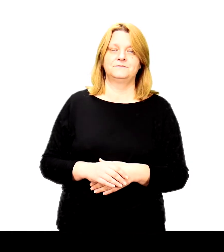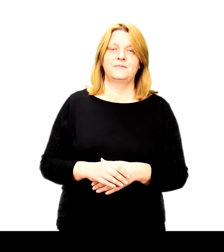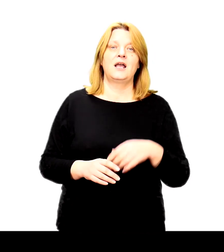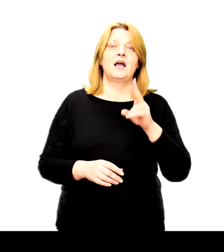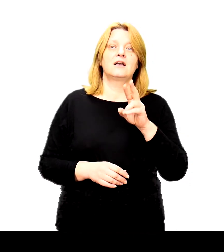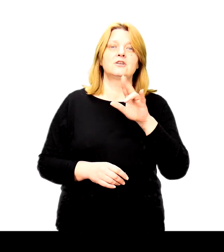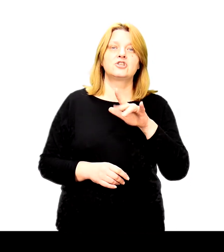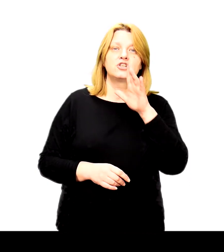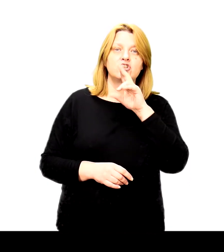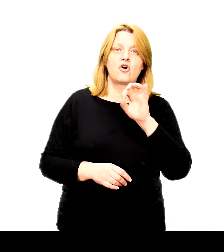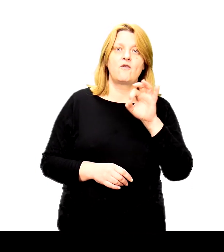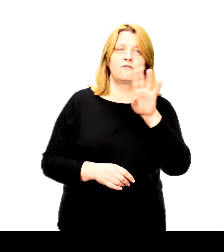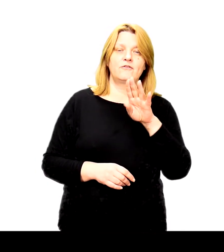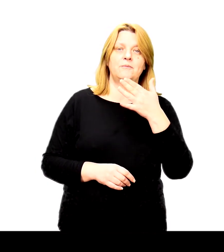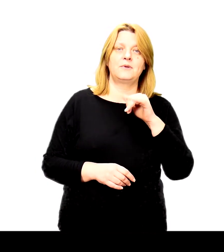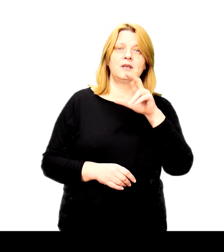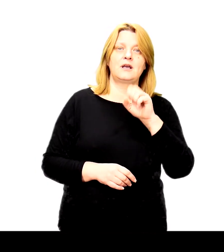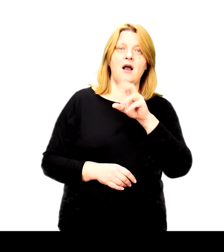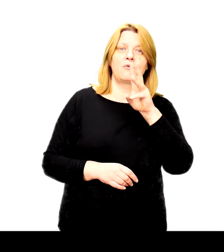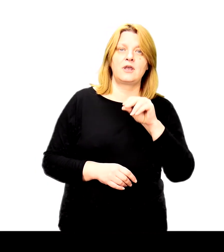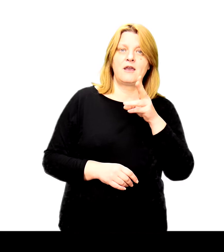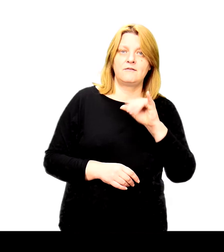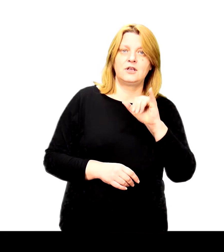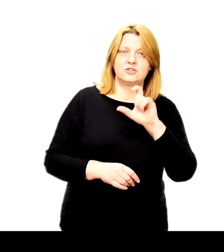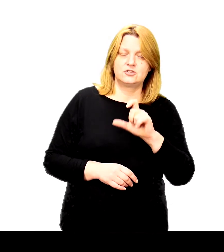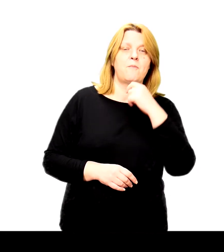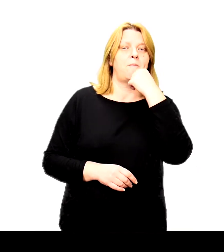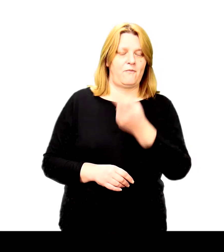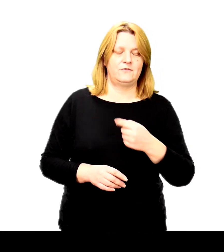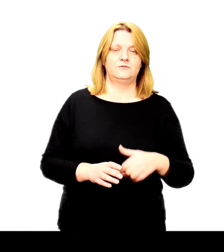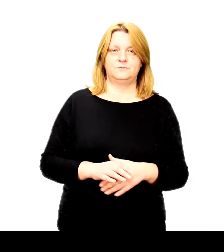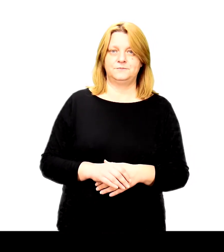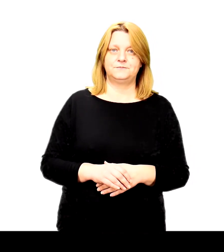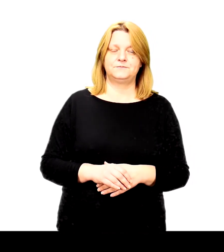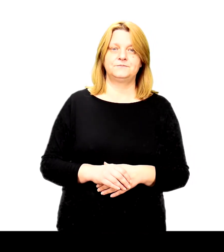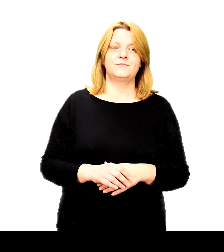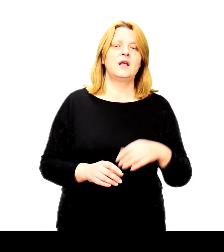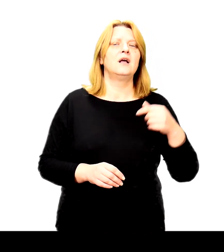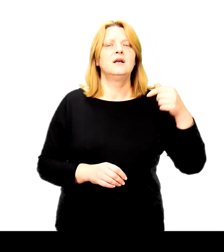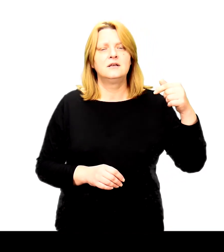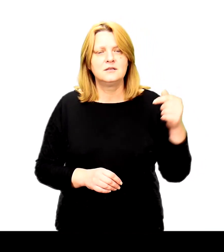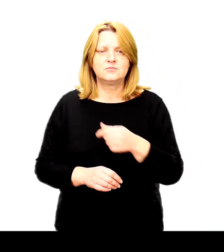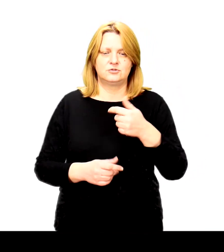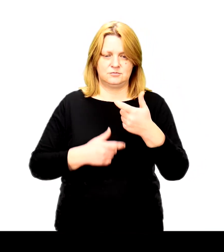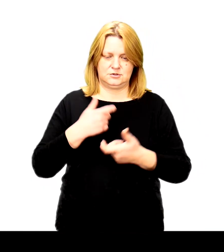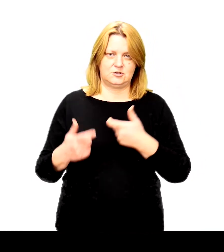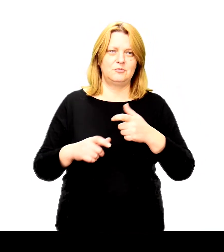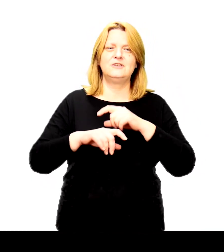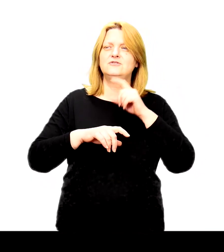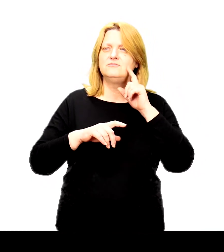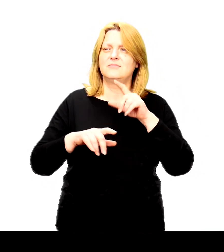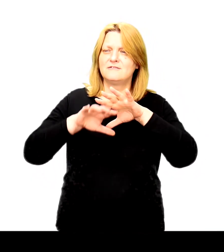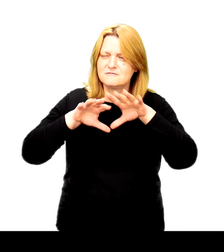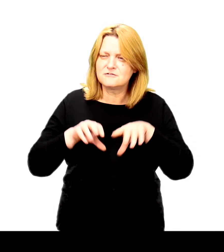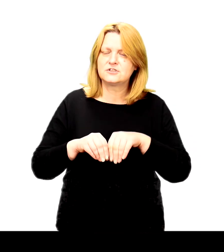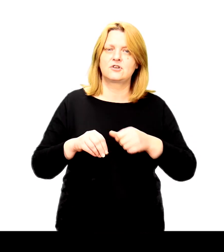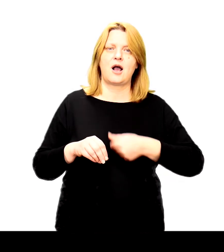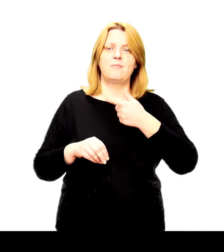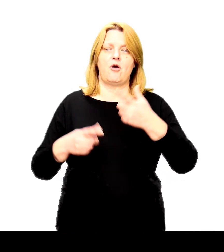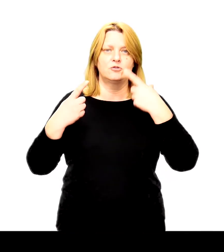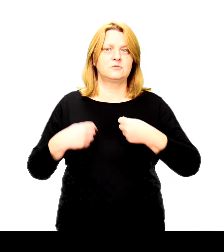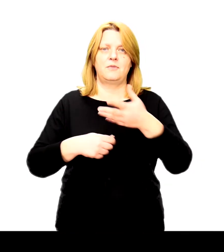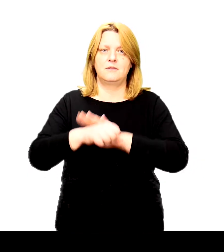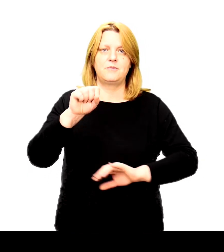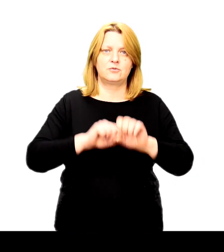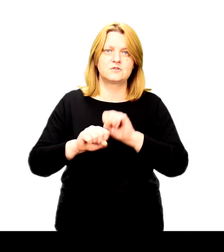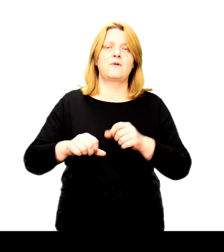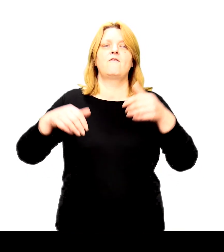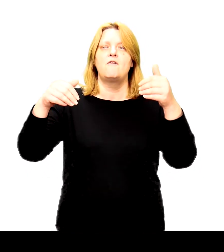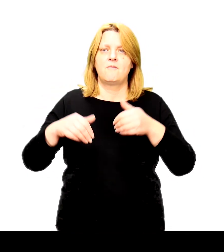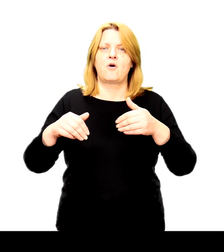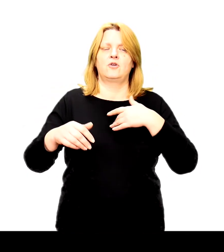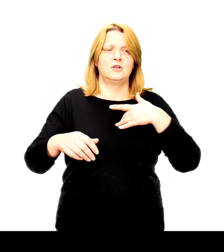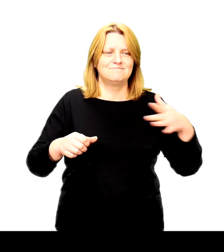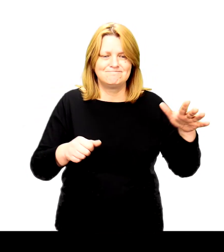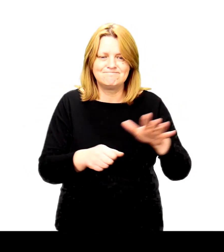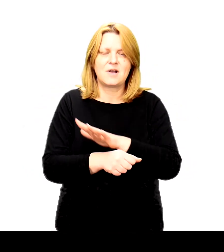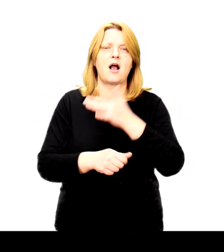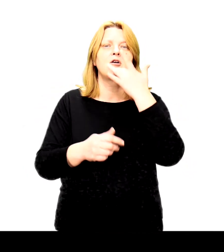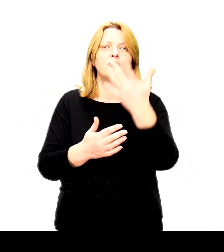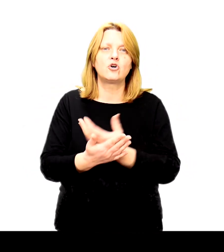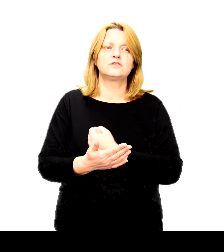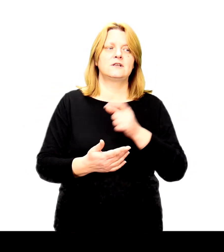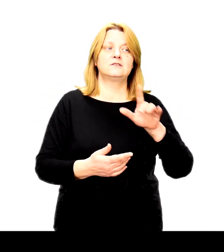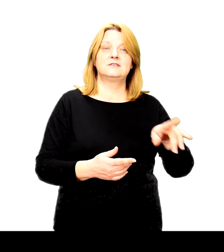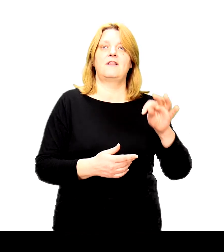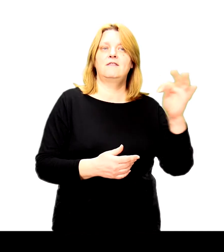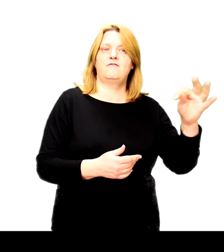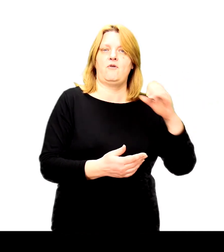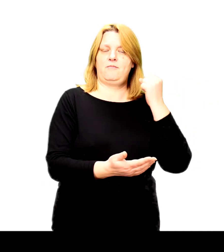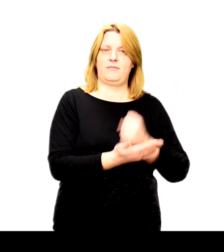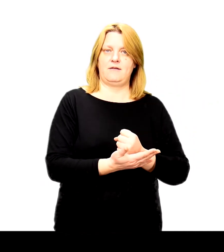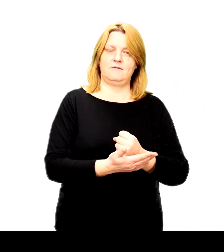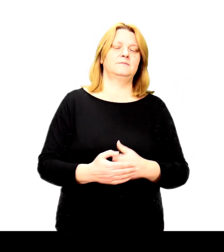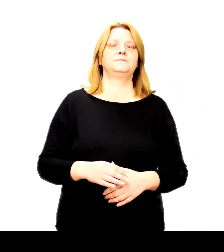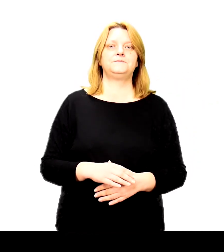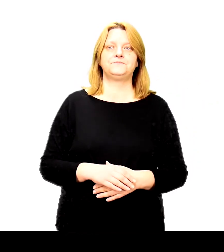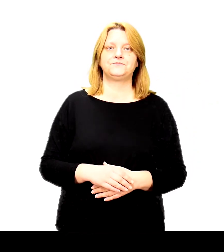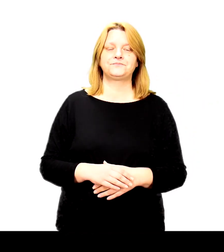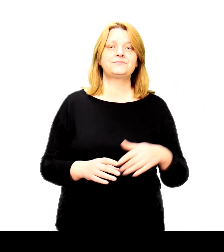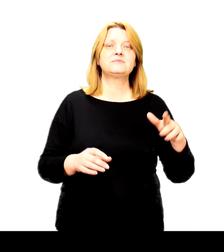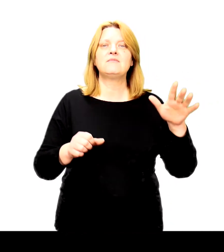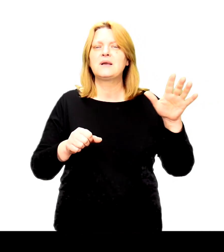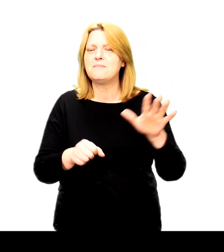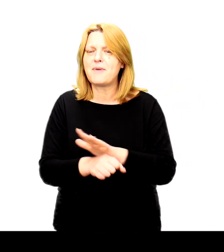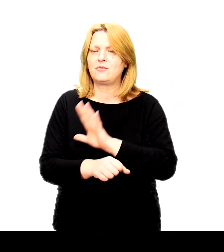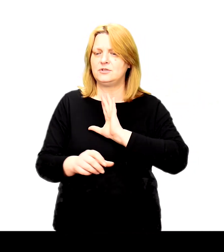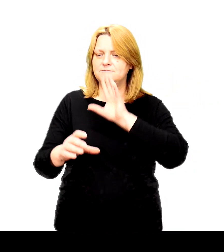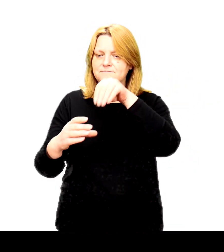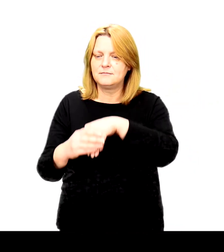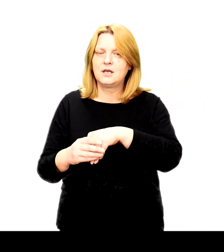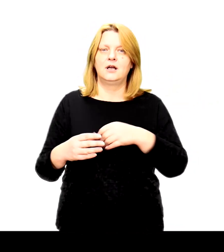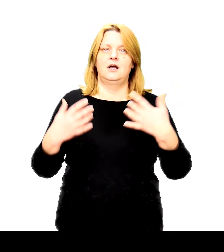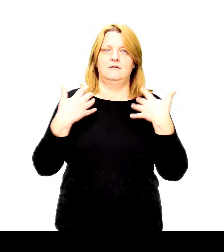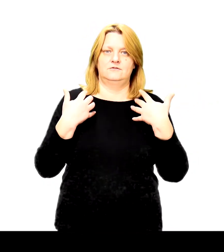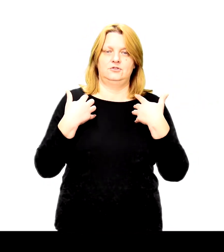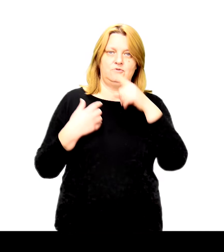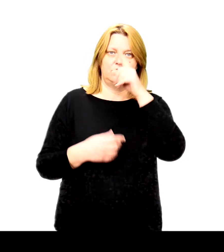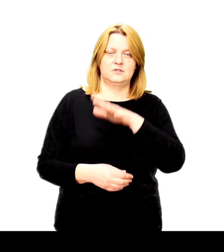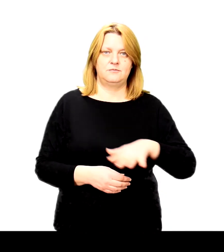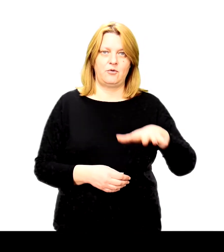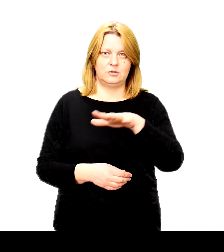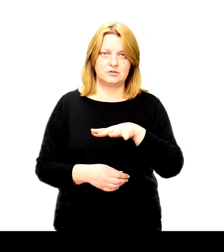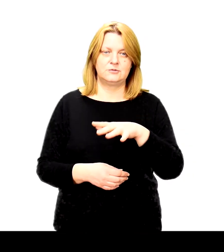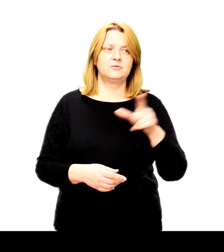Powinniśmy zrobić wszystko, żeby te osoby mogły w pełni korzystać z przysługujących im praw, w pełni uczestniczyć w życiu społecznym,